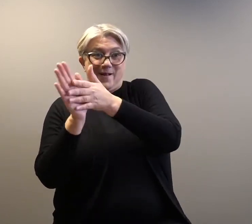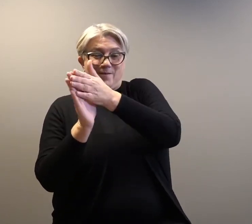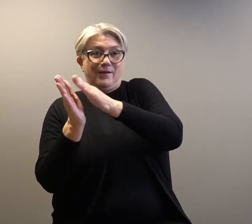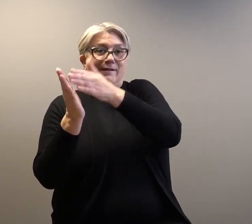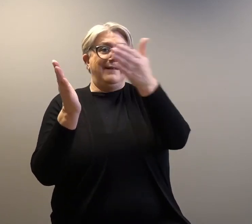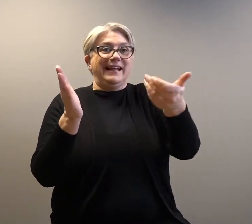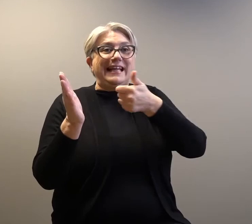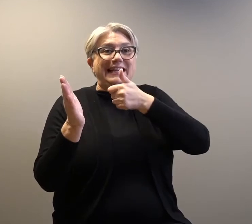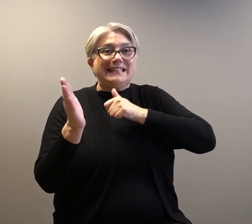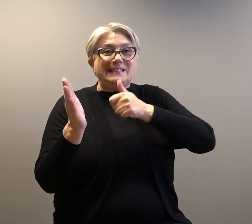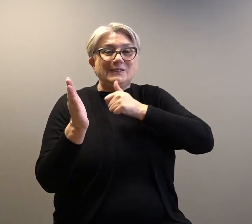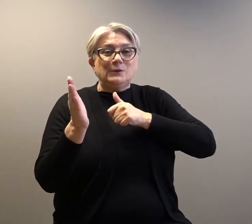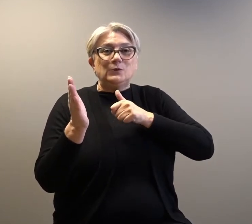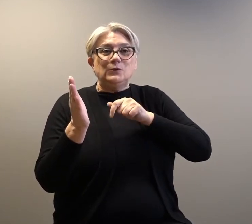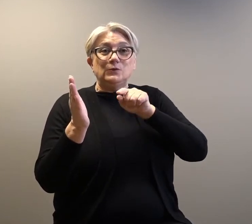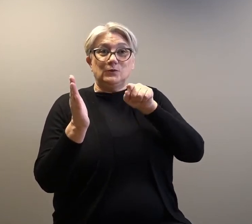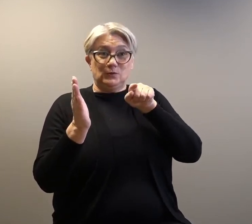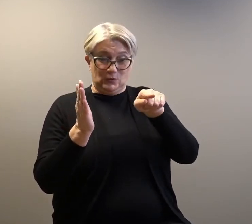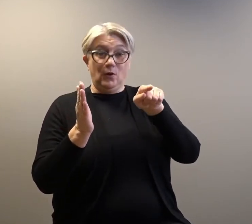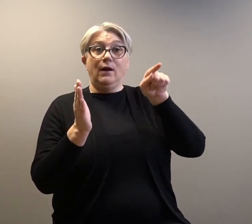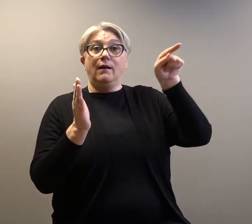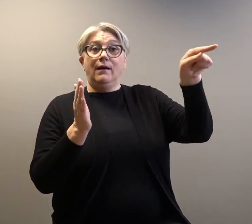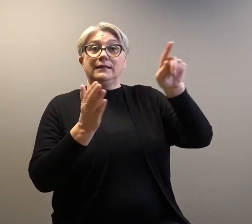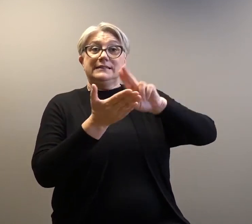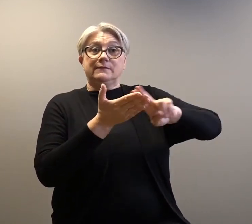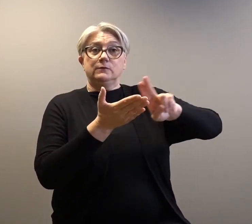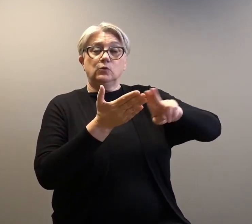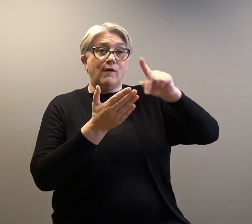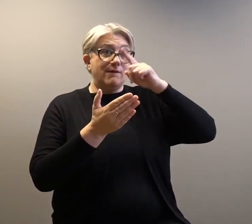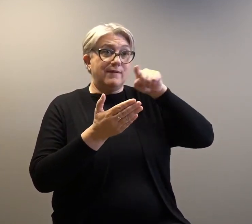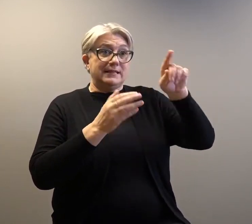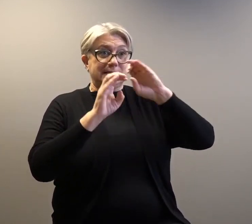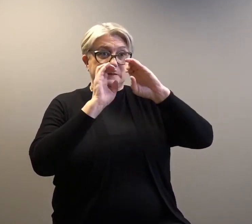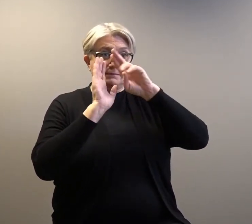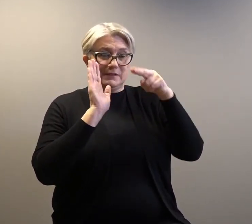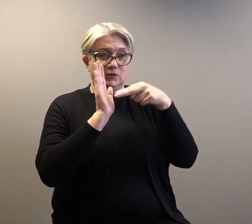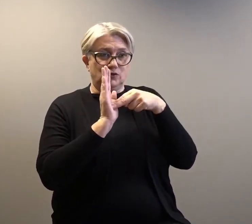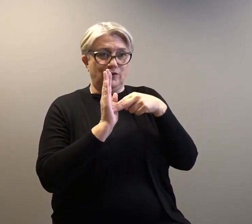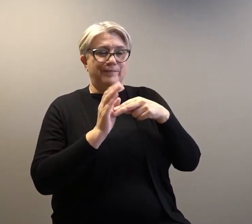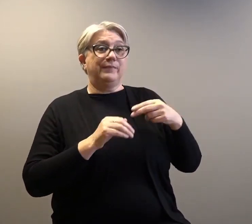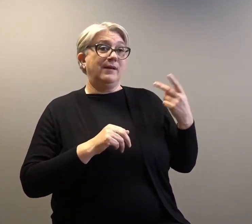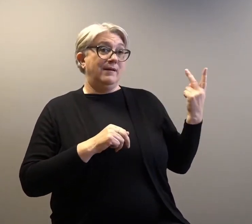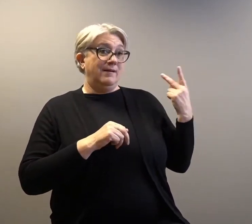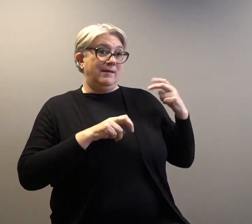öll viðtölin frá táknmáli yfir á íslensku. Þessi vinna fór fram á skrifstofu Valgerðar í Samskiptamiðstöð heyrnar- lausra og heyrnarskertra.